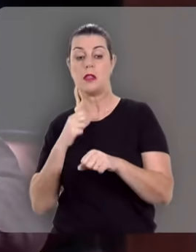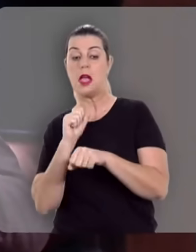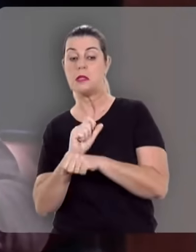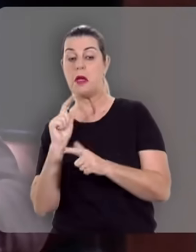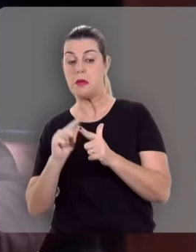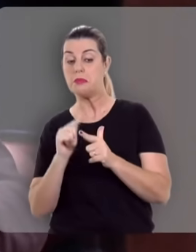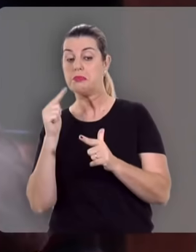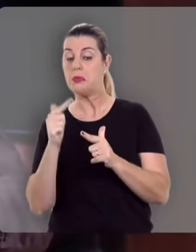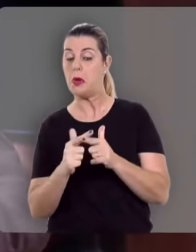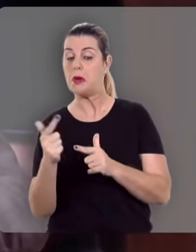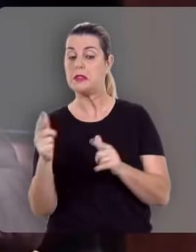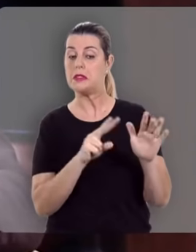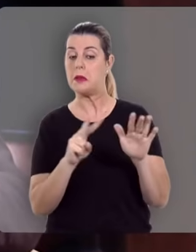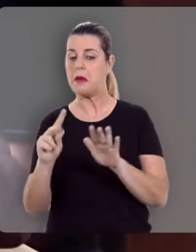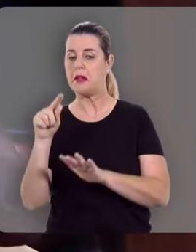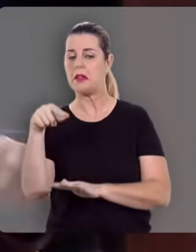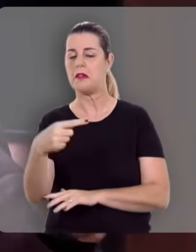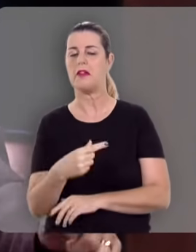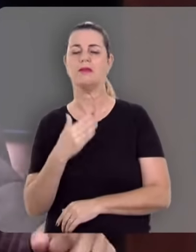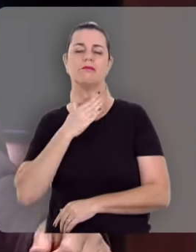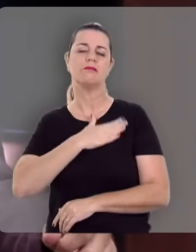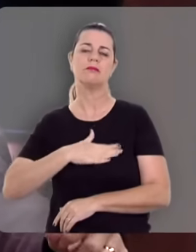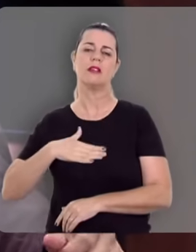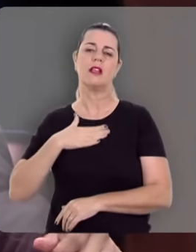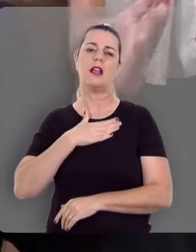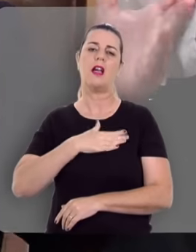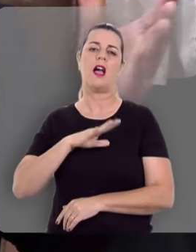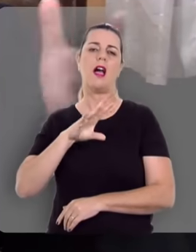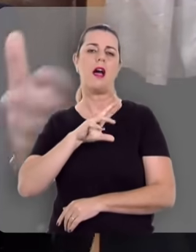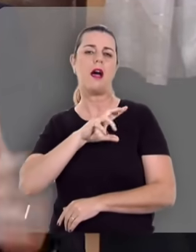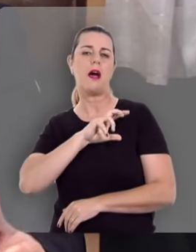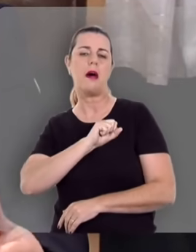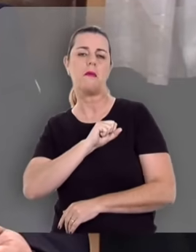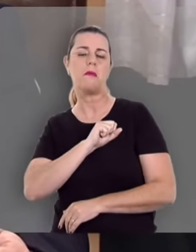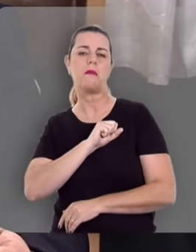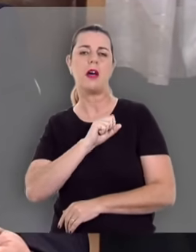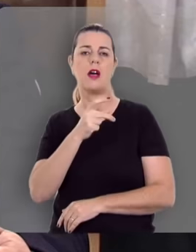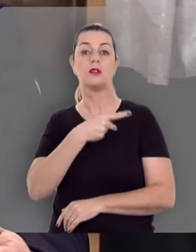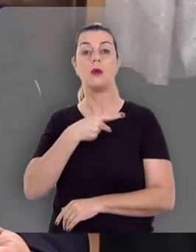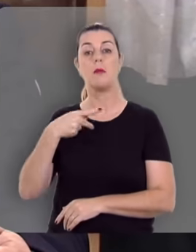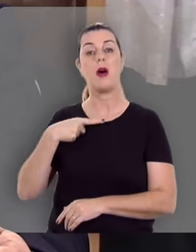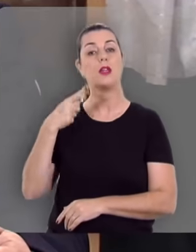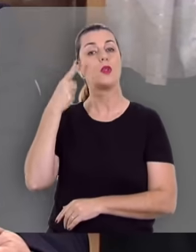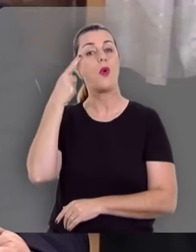aqui espero vê-lo aqui novamente na próxima semana será um prazer meu amado amigo Reverendo Rodrigo